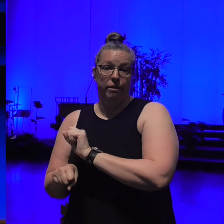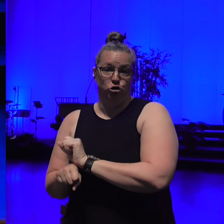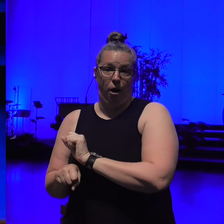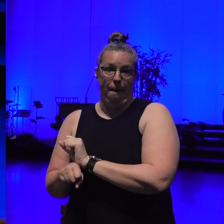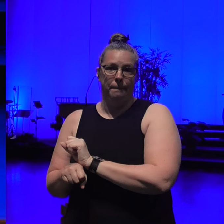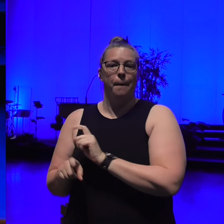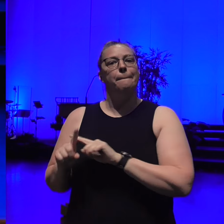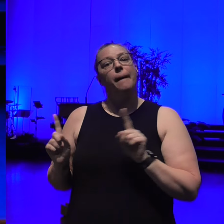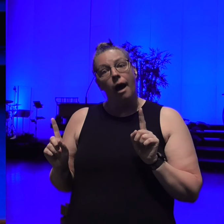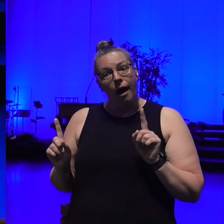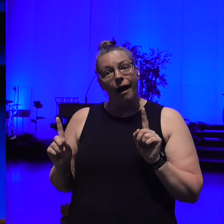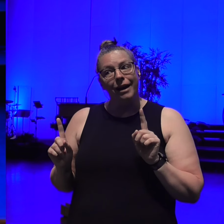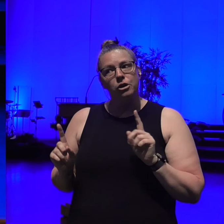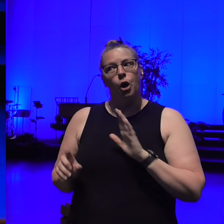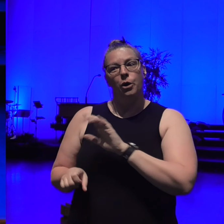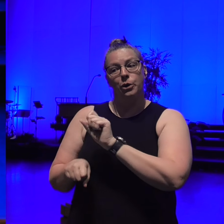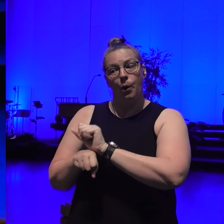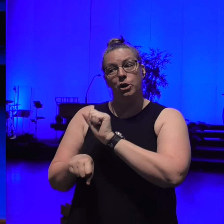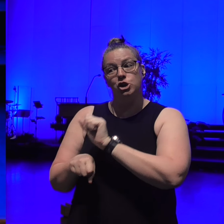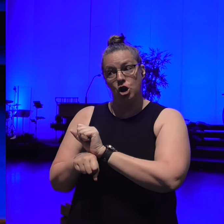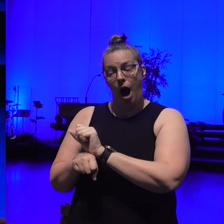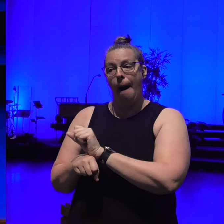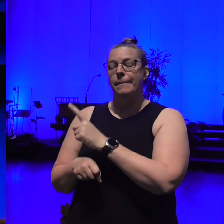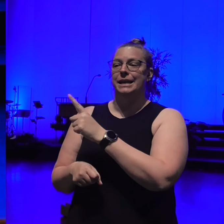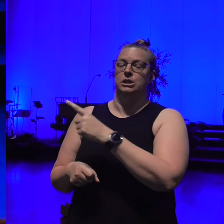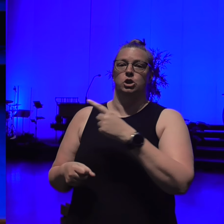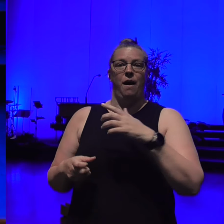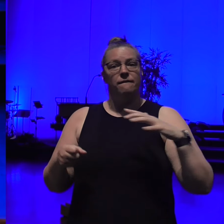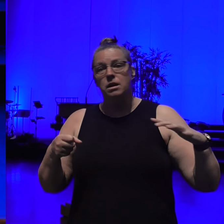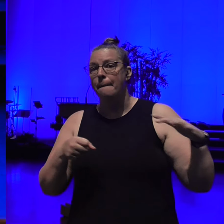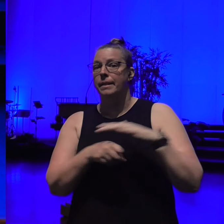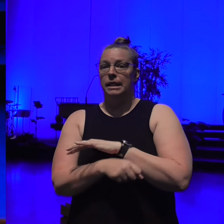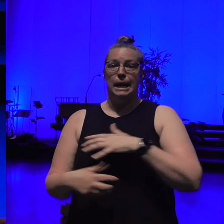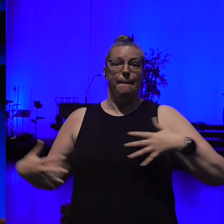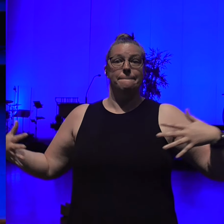Aparentemente tu trabajo es inducir pánico total cada vez que estoy a punto de hacer algo